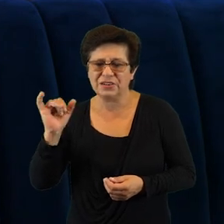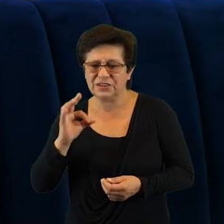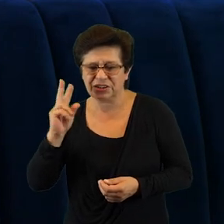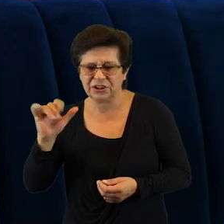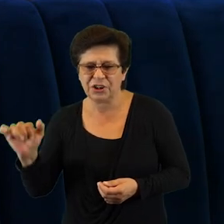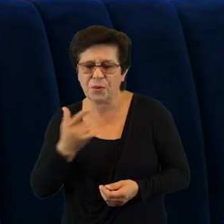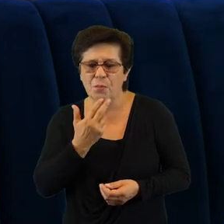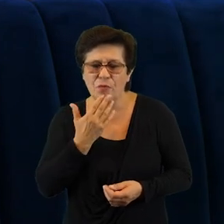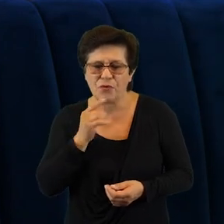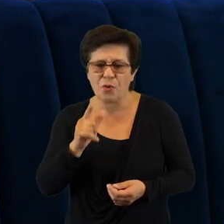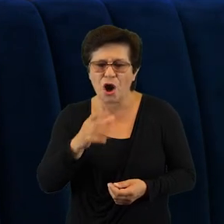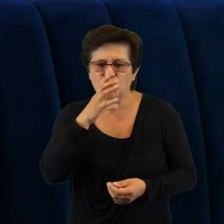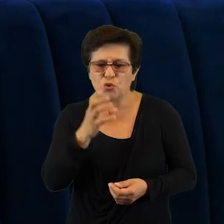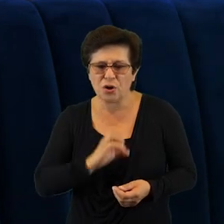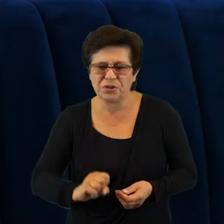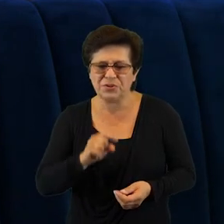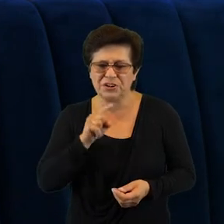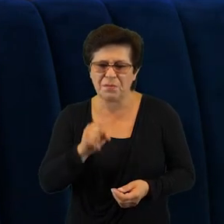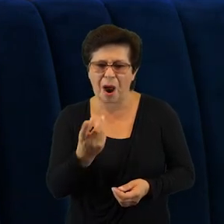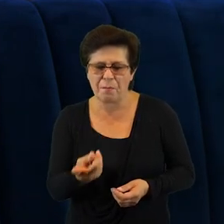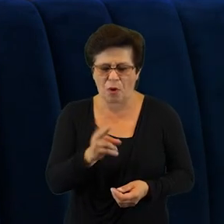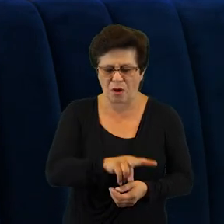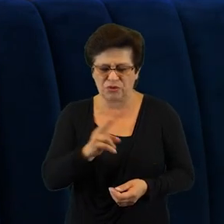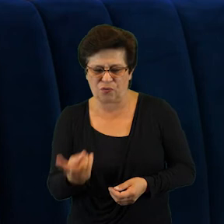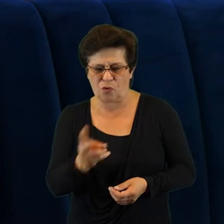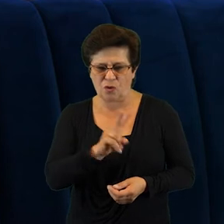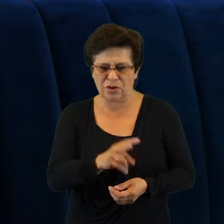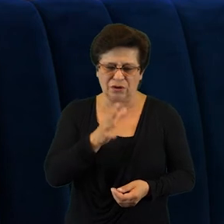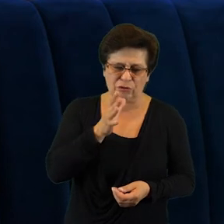On się właściwie doskonale w polemikach odnajdywał